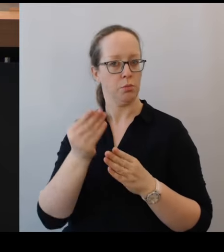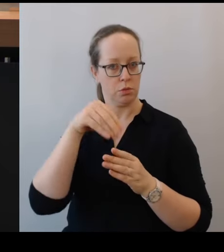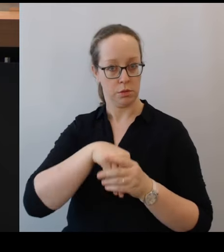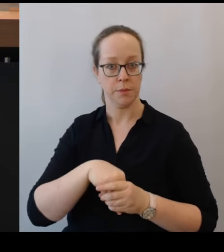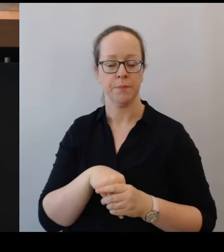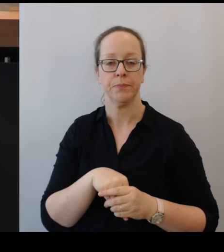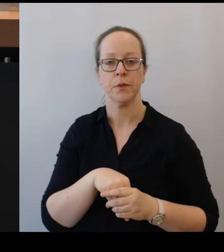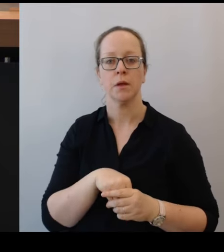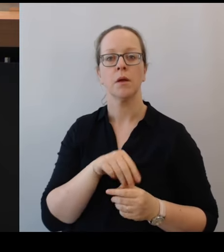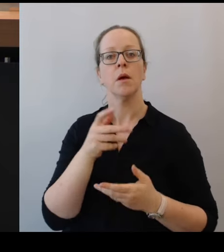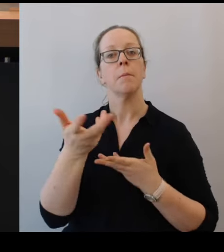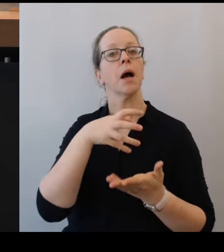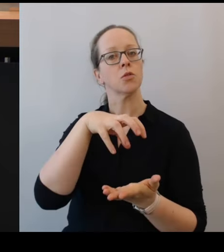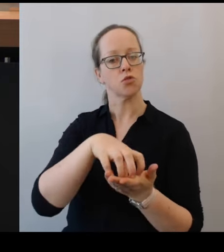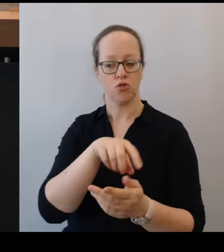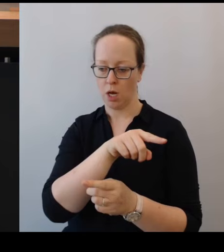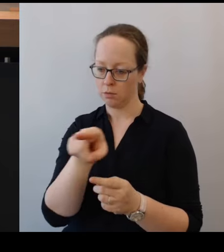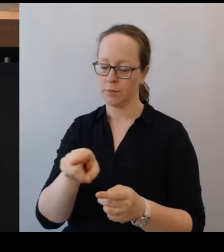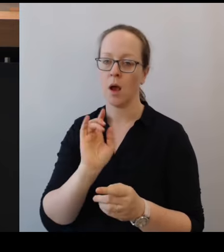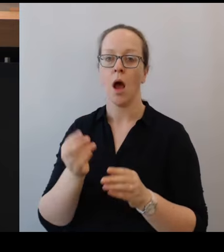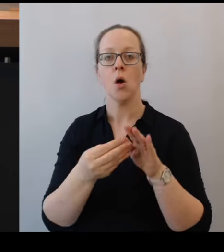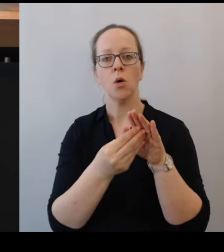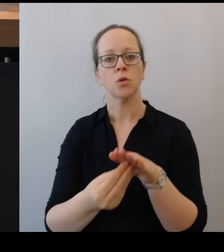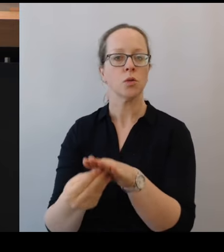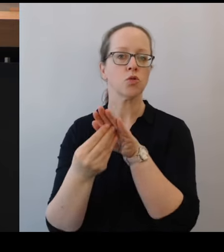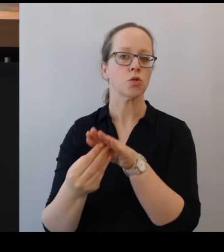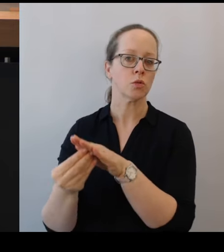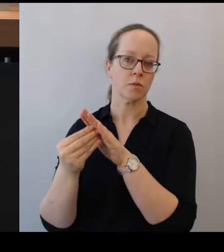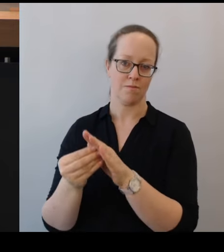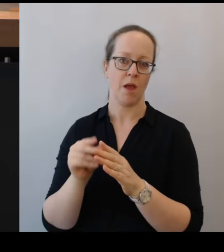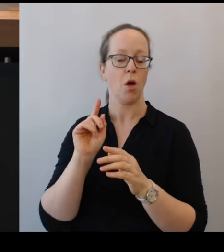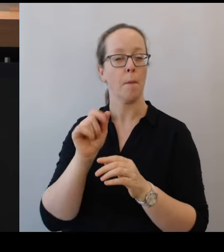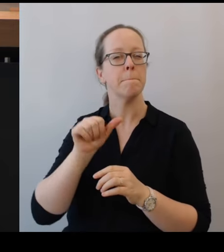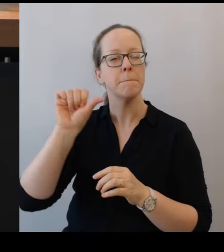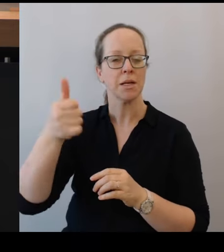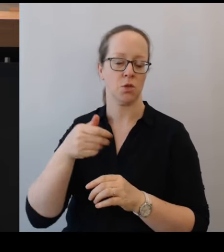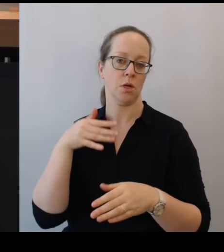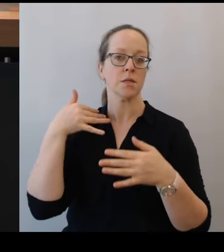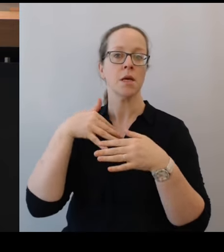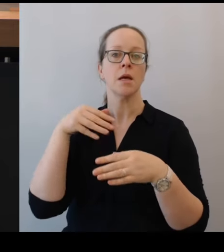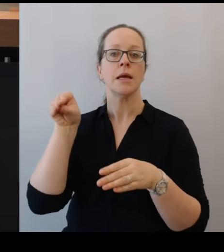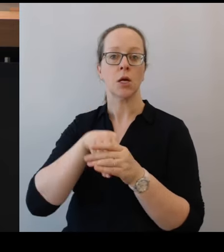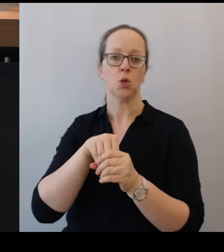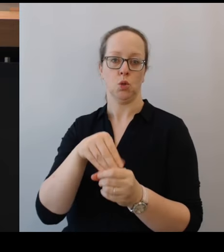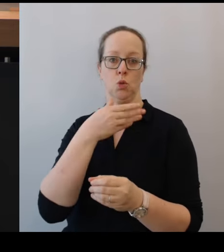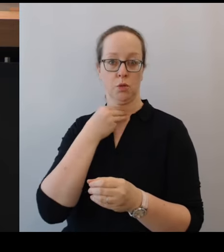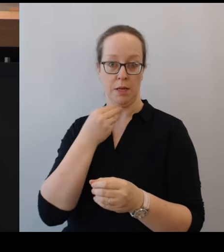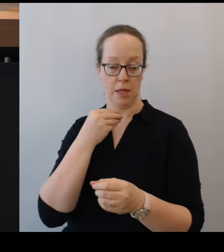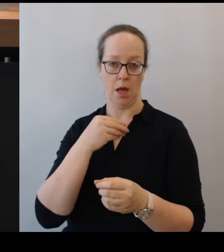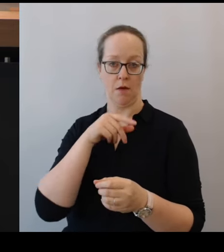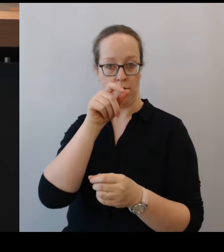auch für Auszubildende mit Inklusionsbedarfen, für Azubis mit Kindern und für Geflüchtete Auszubildende, aber auch für alle,